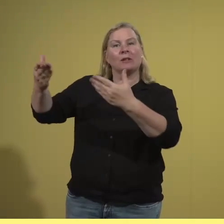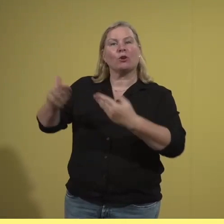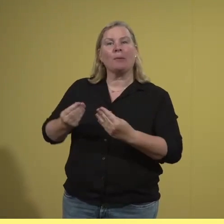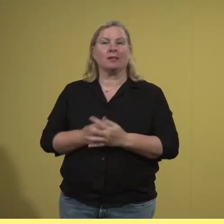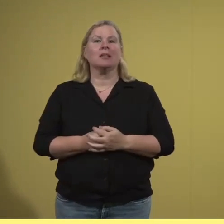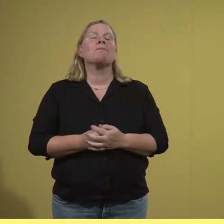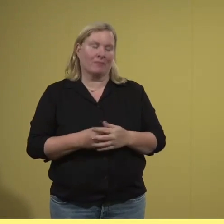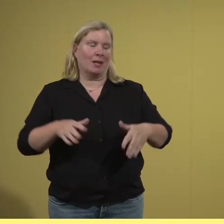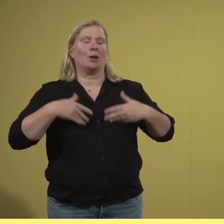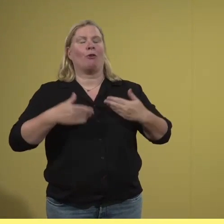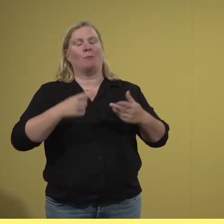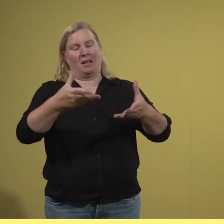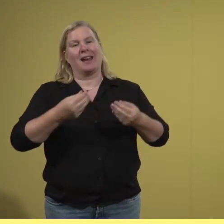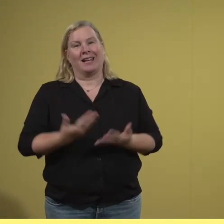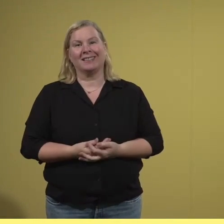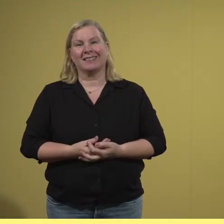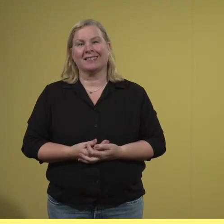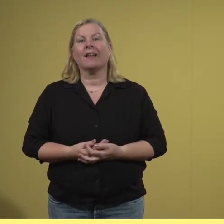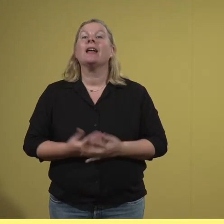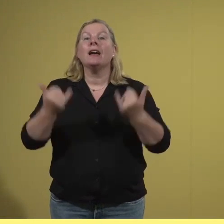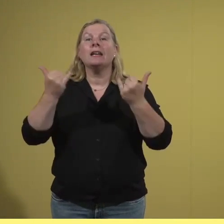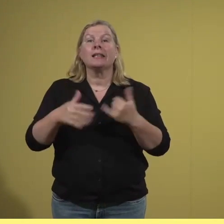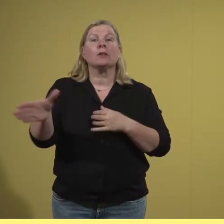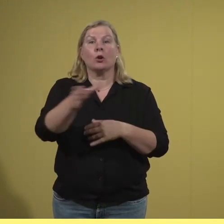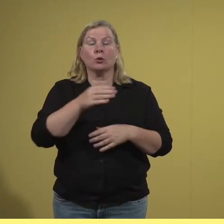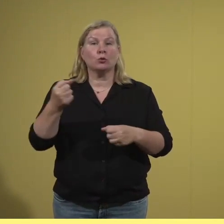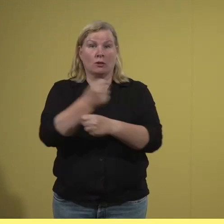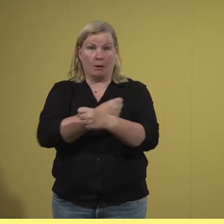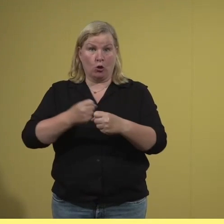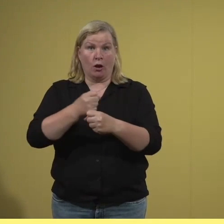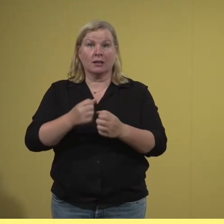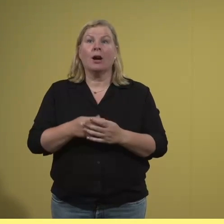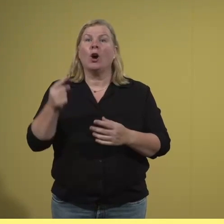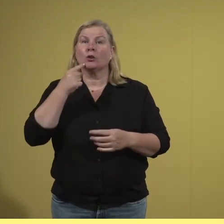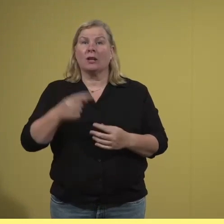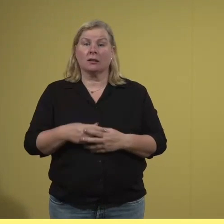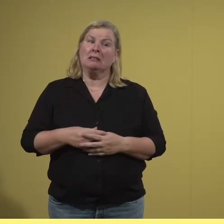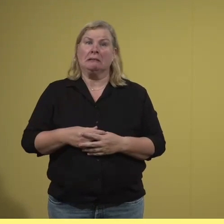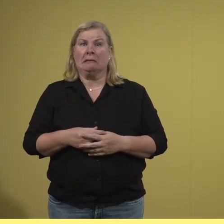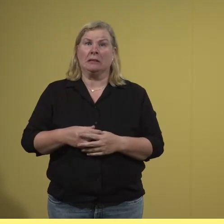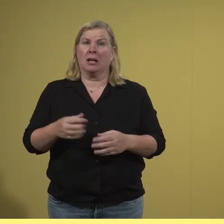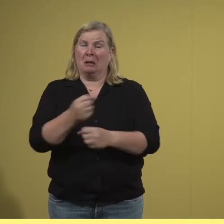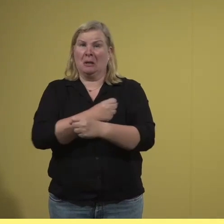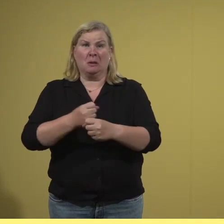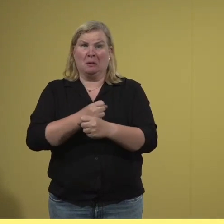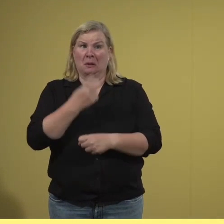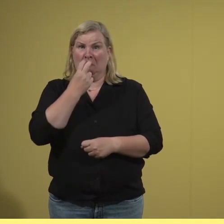Ja, das freut mich auch sehr, dass du jetzt eingeladen hast. Wir kochen jetzt gemeinsam. Sonst heißt es ja immer so: Oh, ich kann das alles nicht so richtig. Nee, ich kann das wirklich nicht.